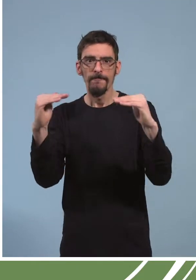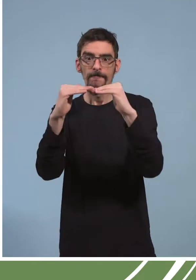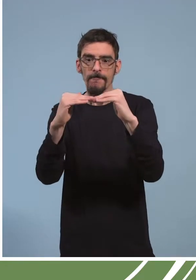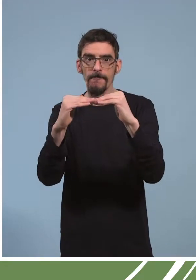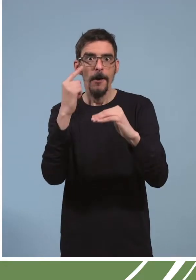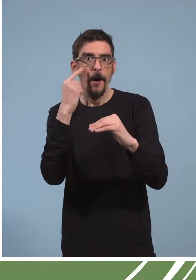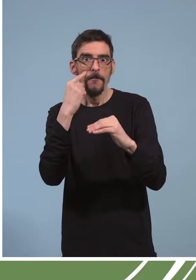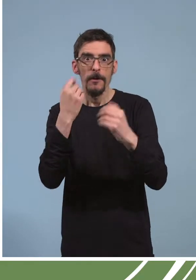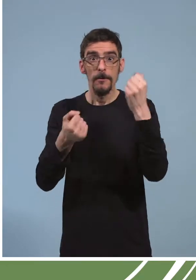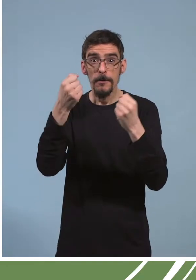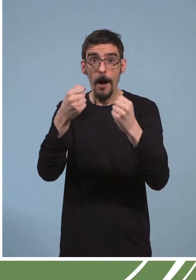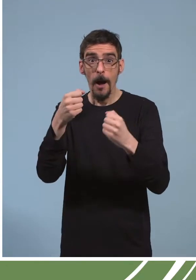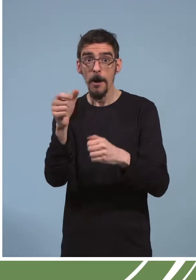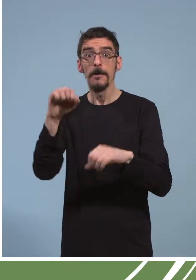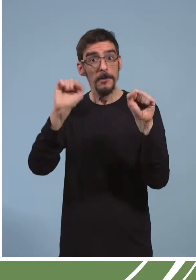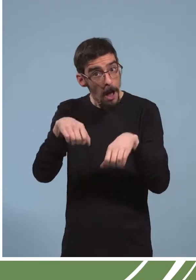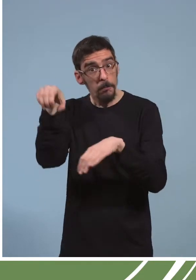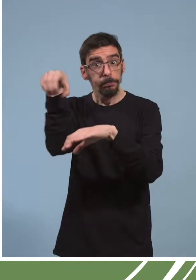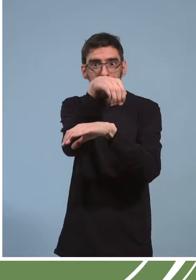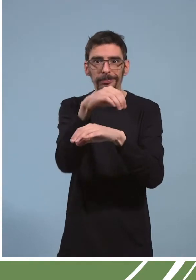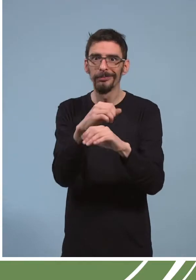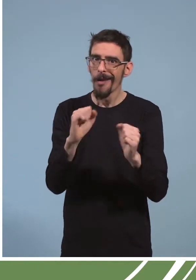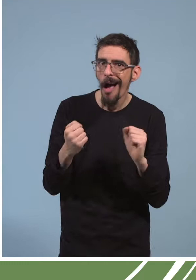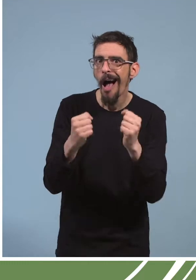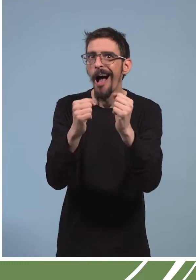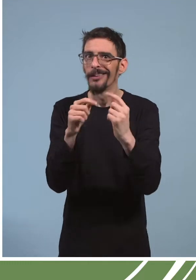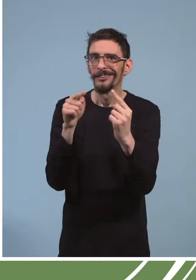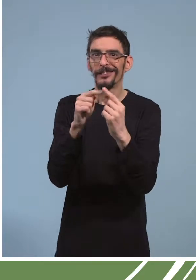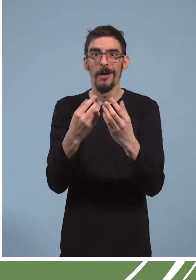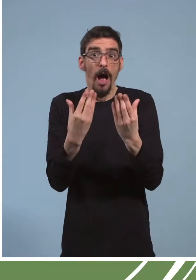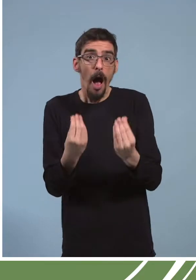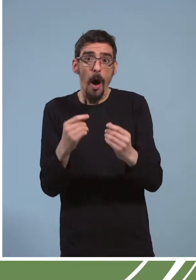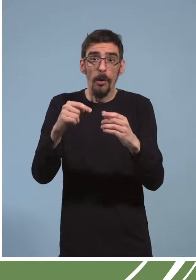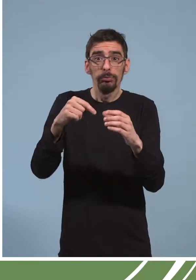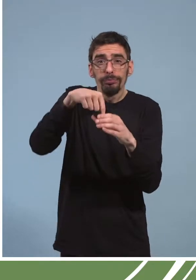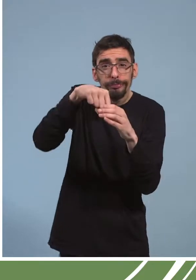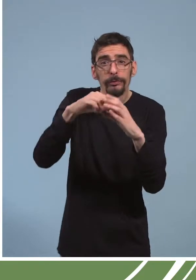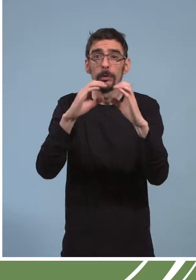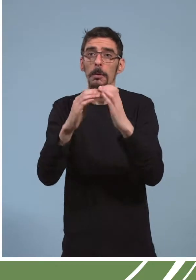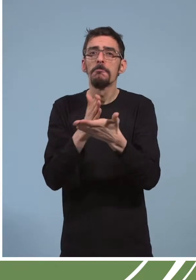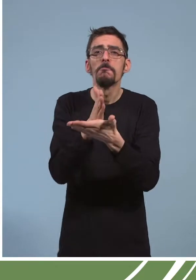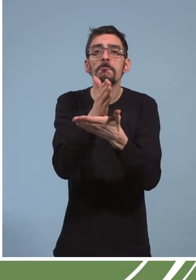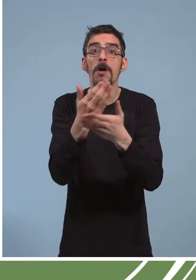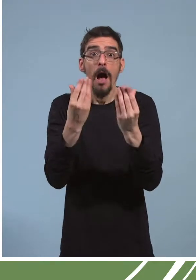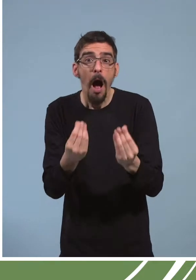und testen, ob ein Spielzeugauto über die Brücke fahren kann. Bei dieser Aktivität geht es um Kommunikationsstrategien und Teamarbeit,